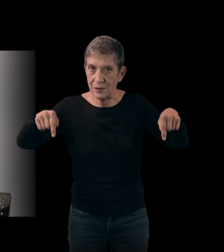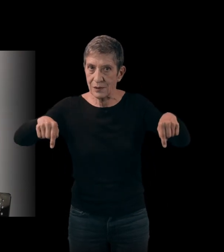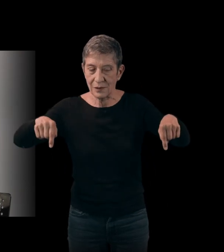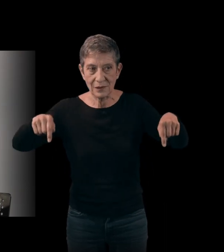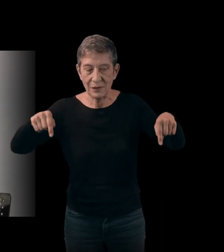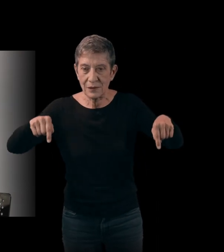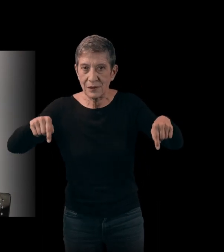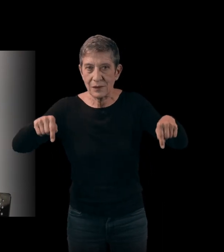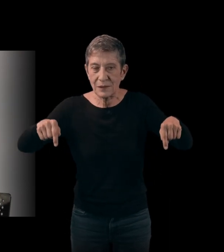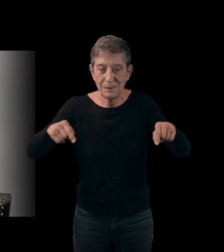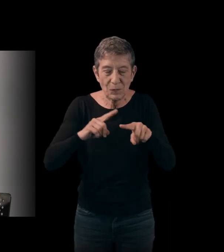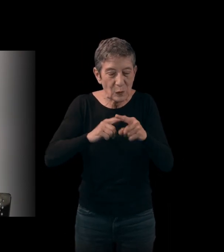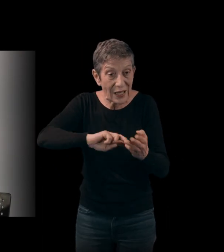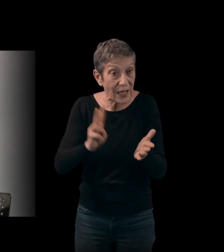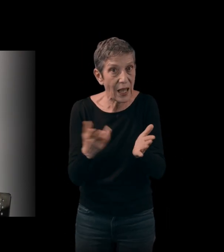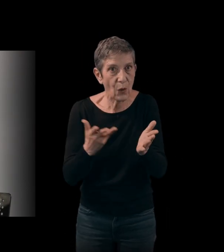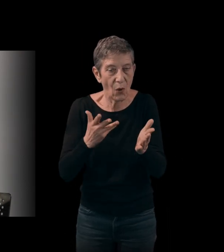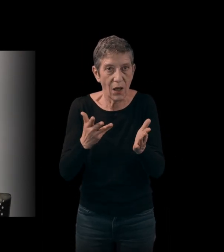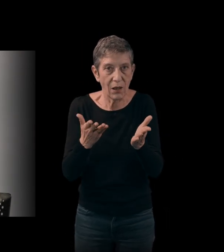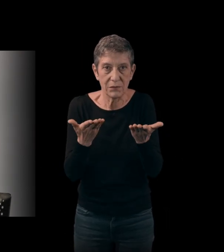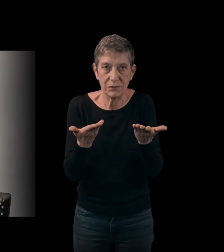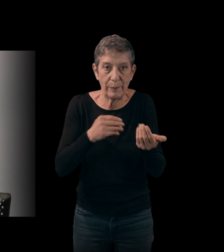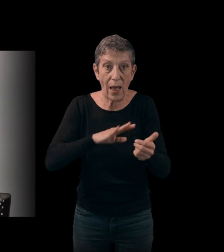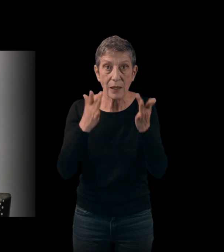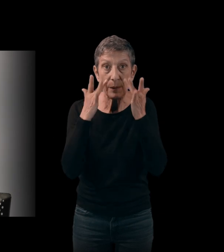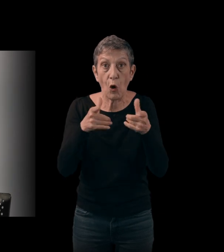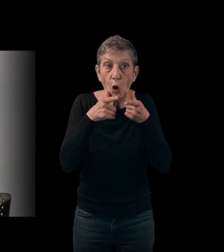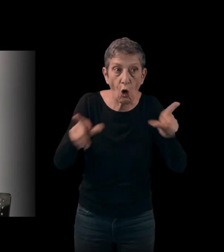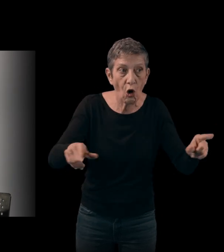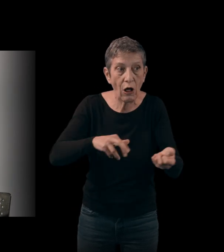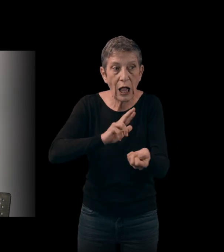la langue, dans l'expérience de la langue, du rythme et des émotions aussi qu'on fait ressortir.